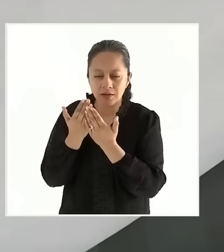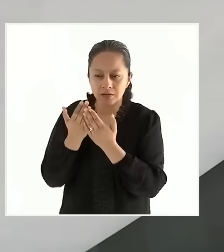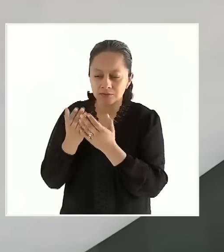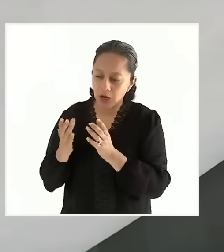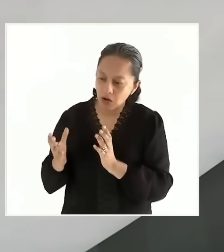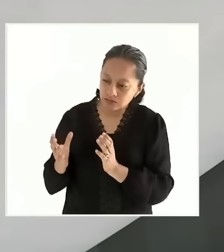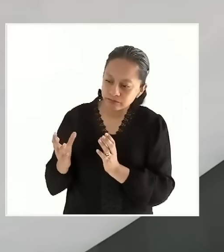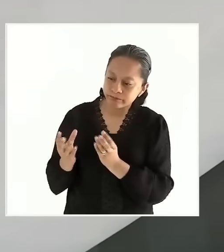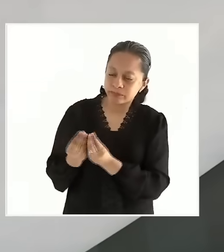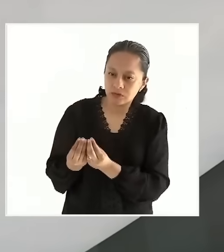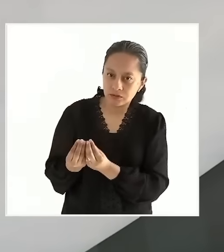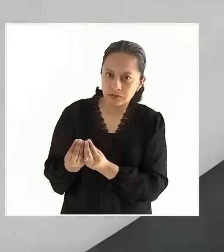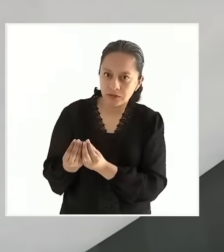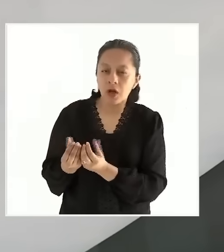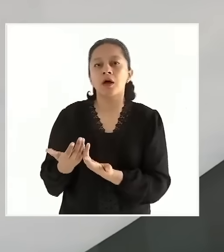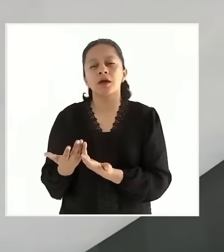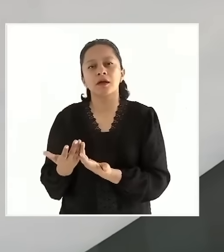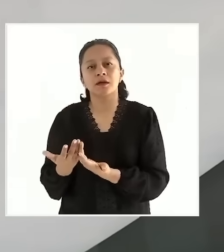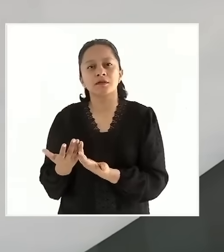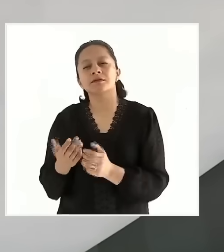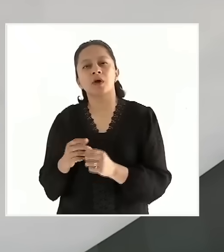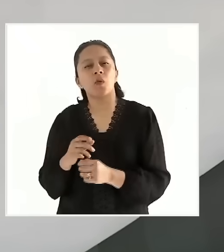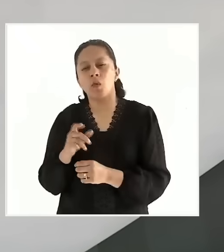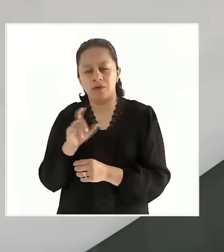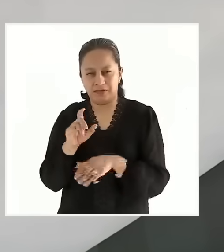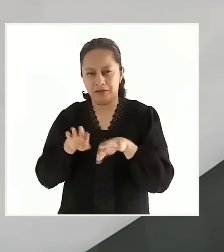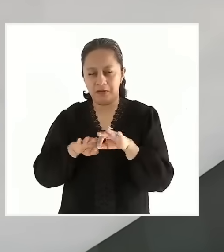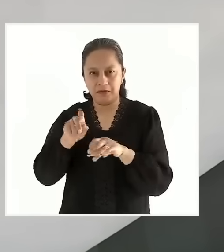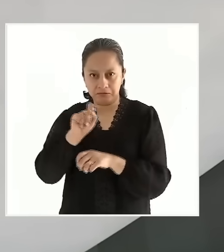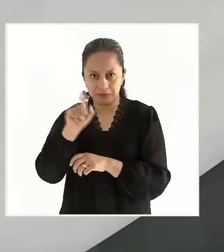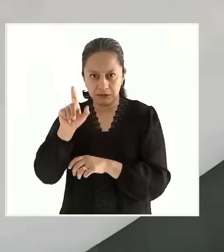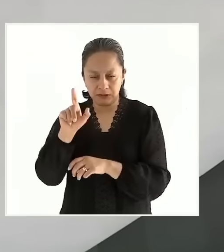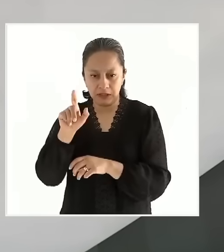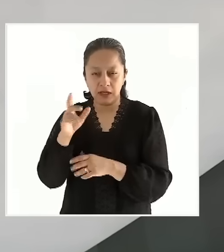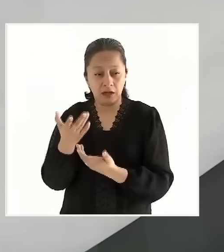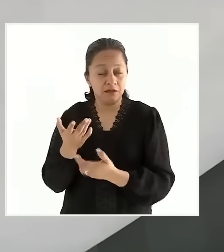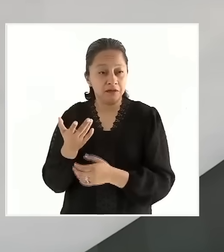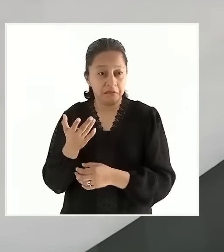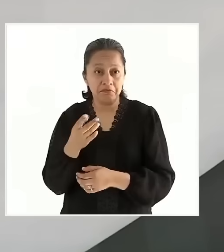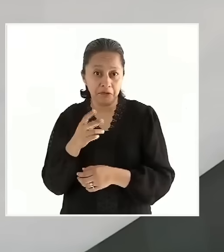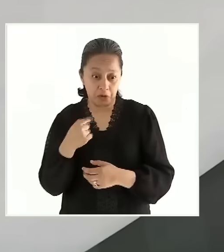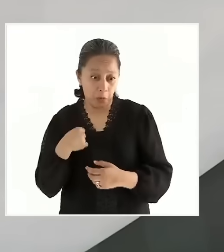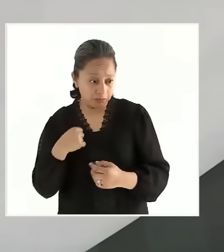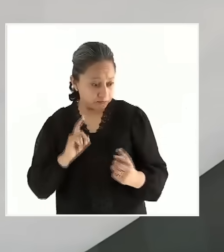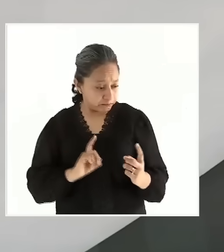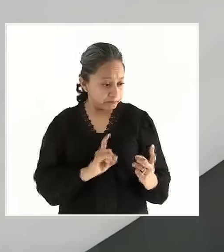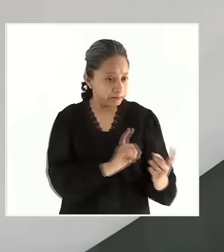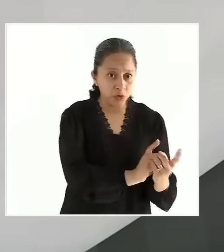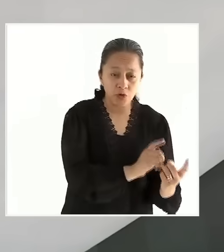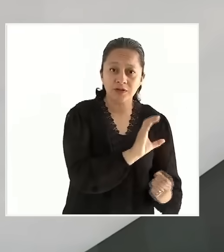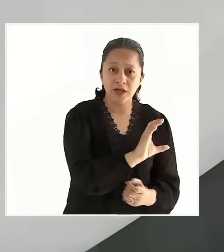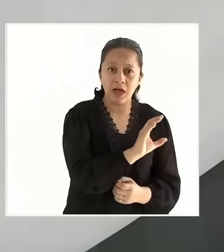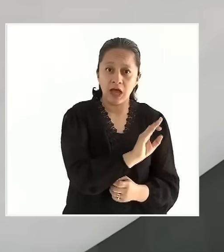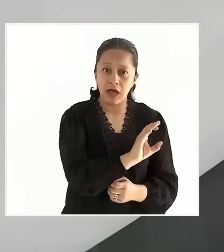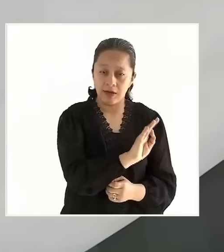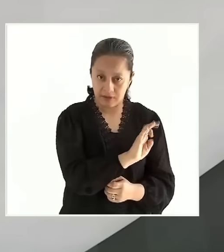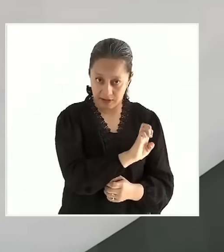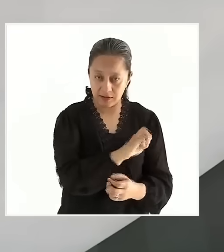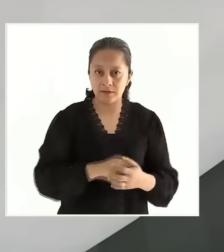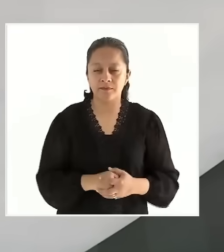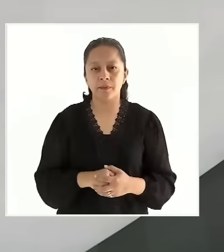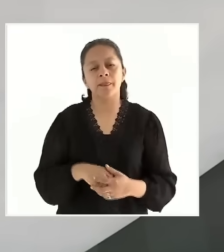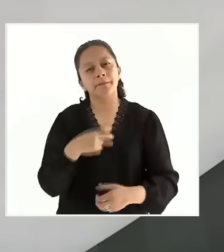servicio profesional. Tuve mucho que ver con la CFE, evidentemente. Segundo, porque yo también fui